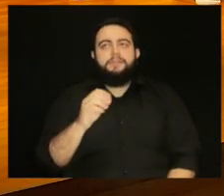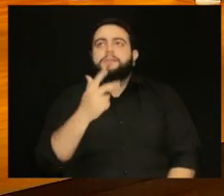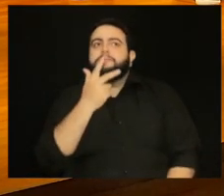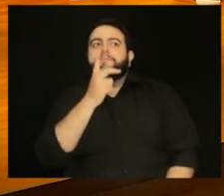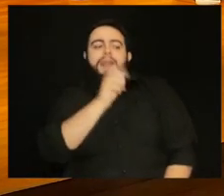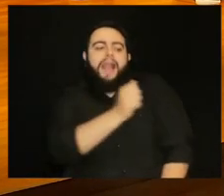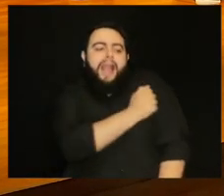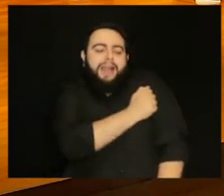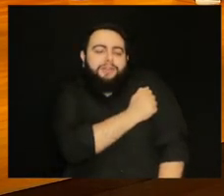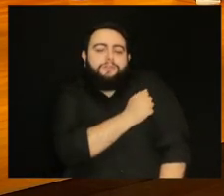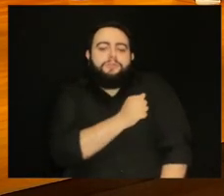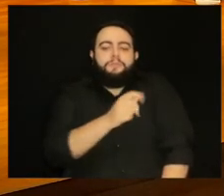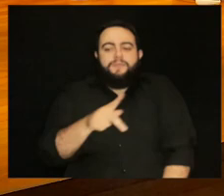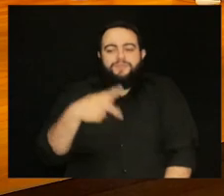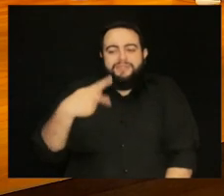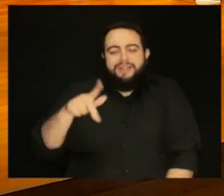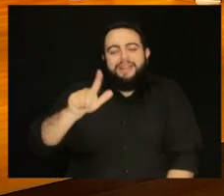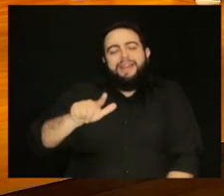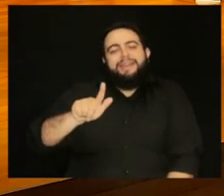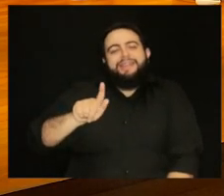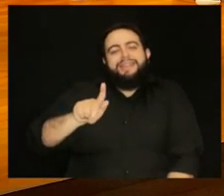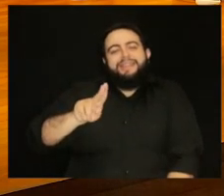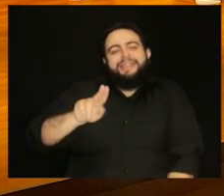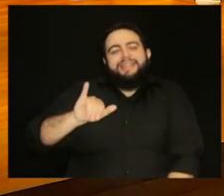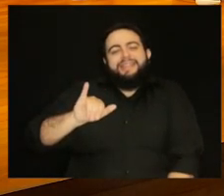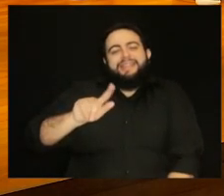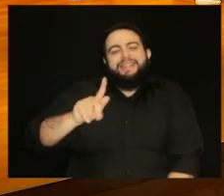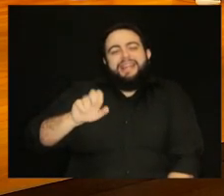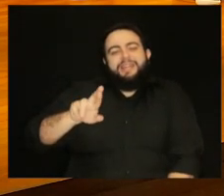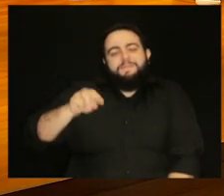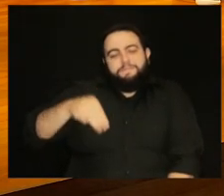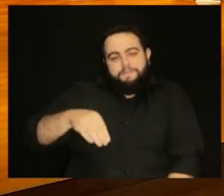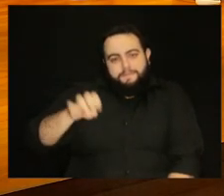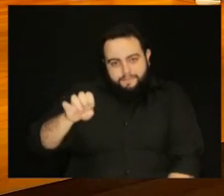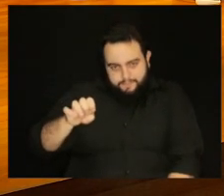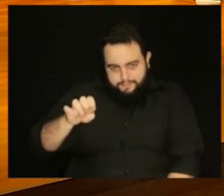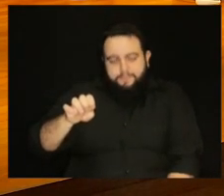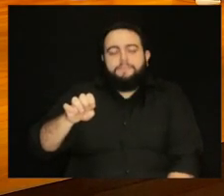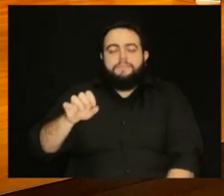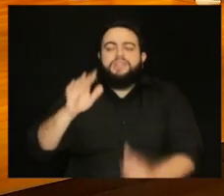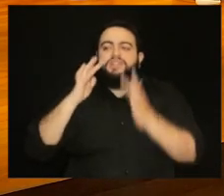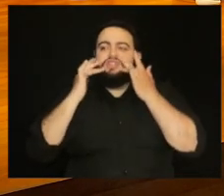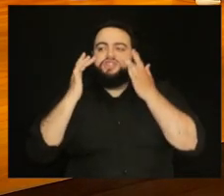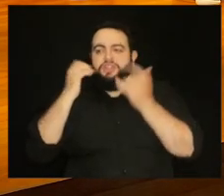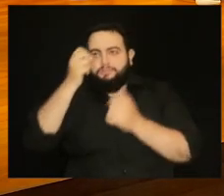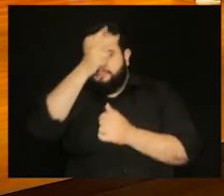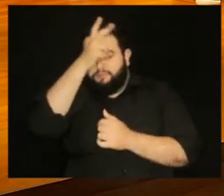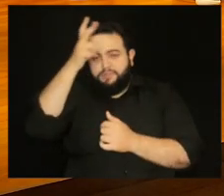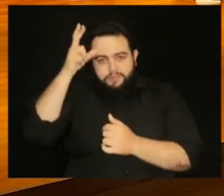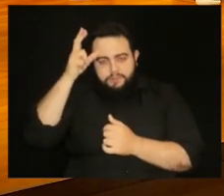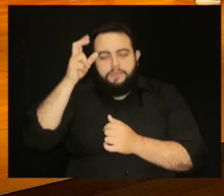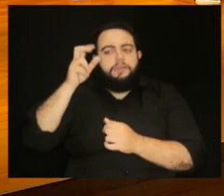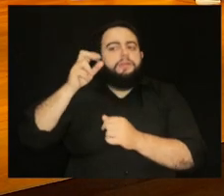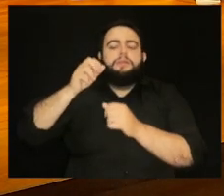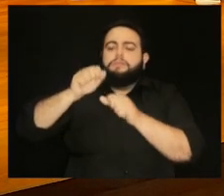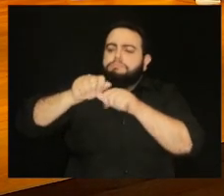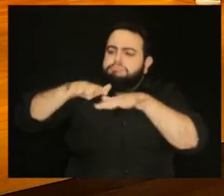Fontainha, faz um concerto no Teatro Municipal com concerto para piano do Tchaikovsky, é aclamado e tudo